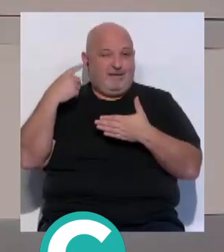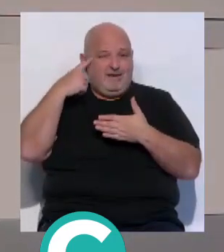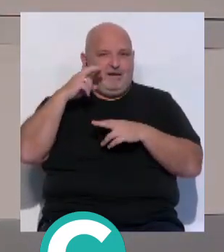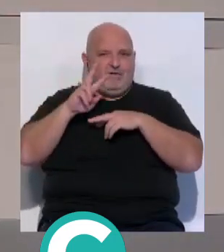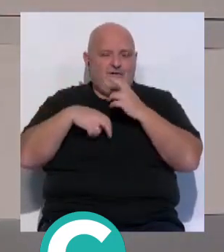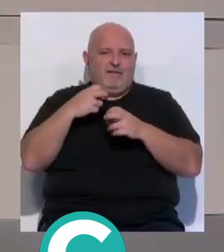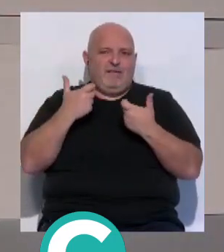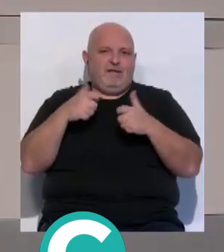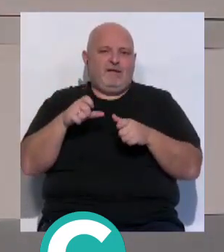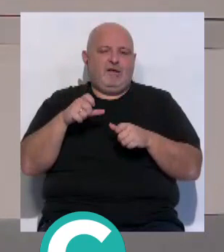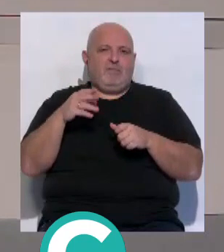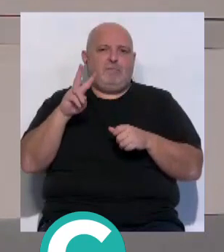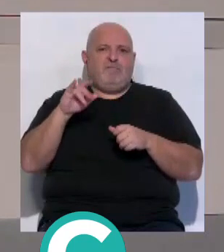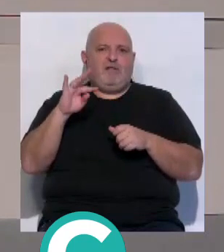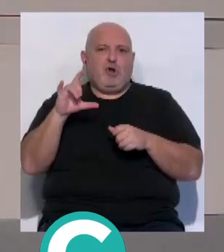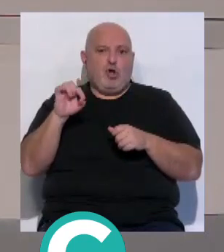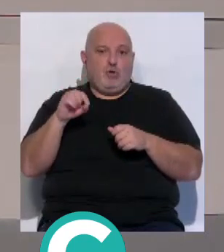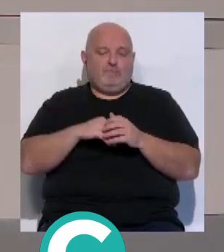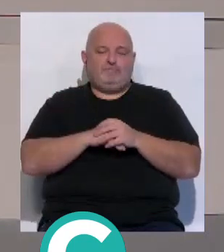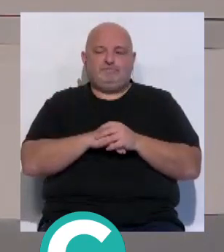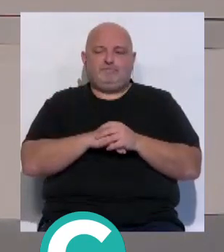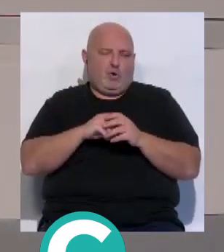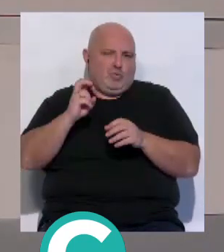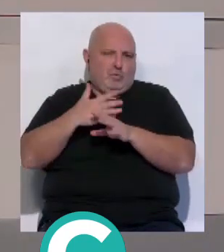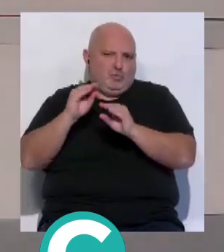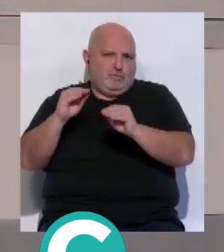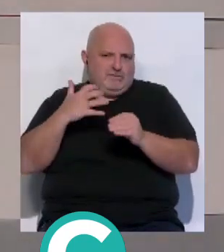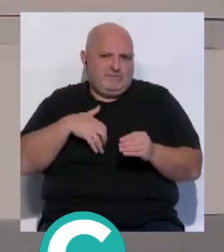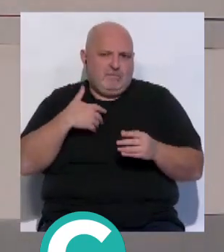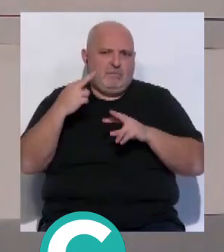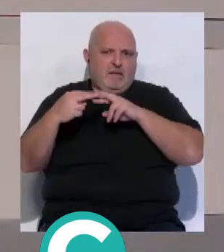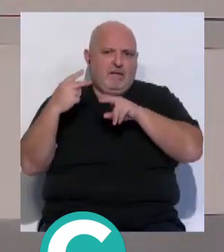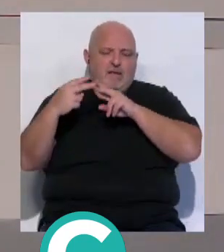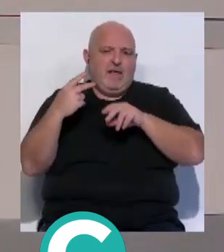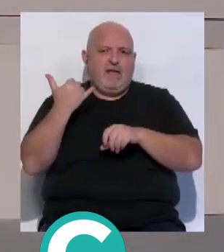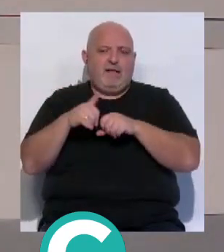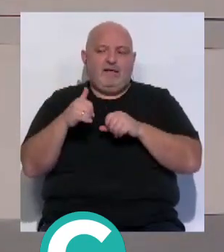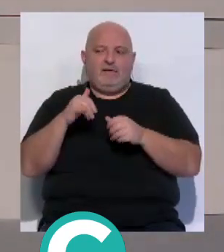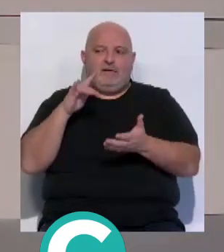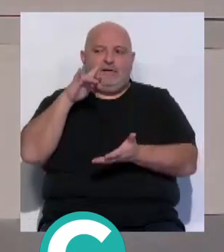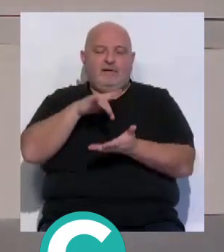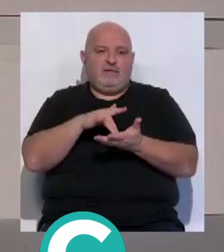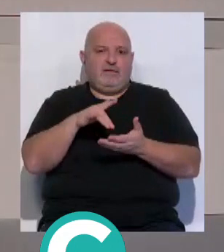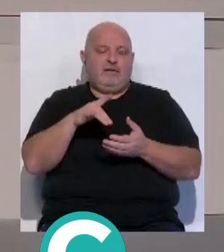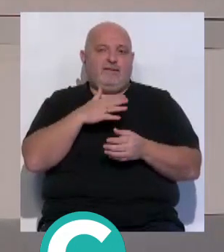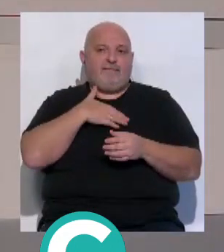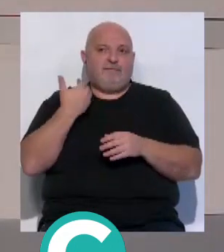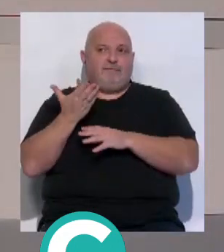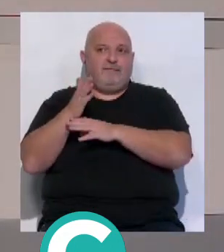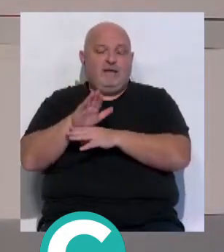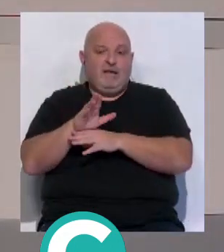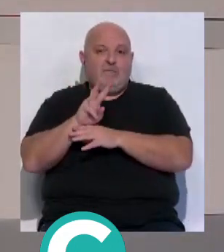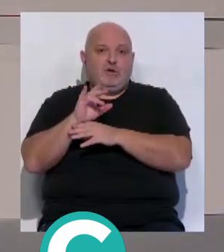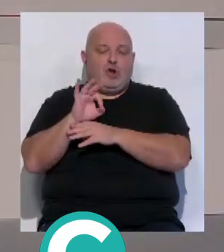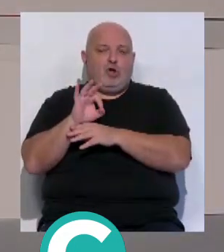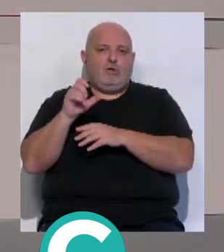de vitolo todo de palabra y resulta que cuando van a querer presentar a vitolo vitolo estaba